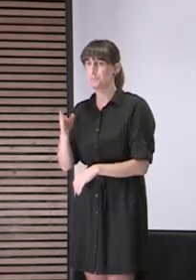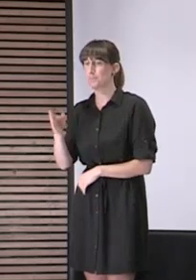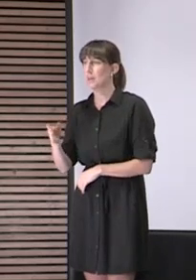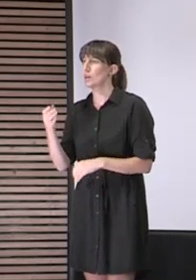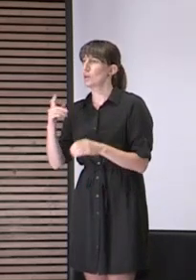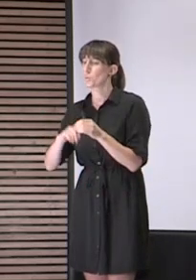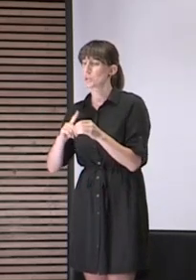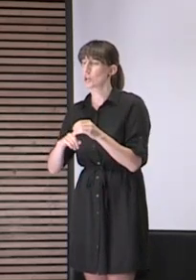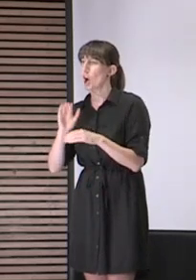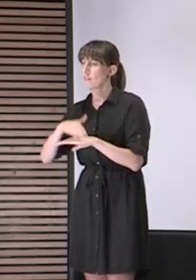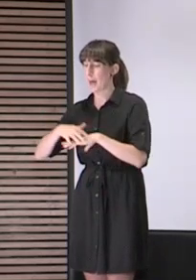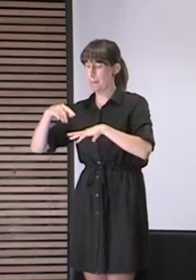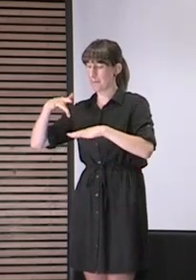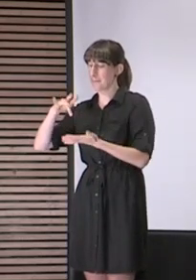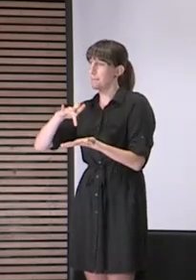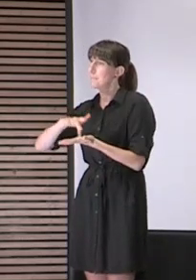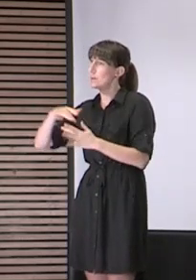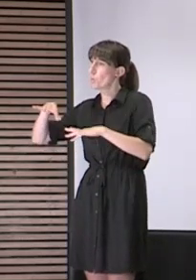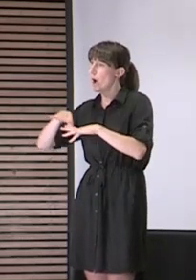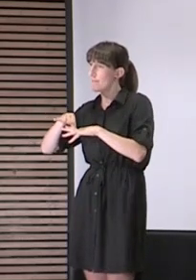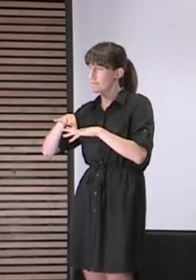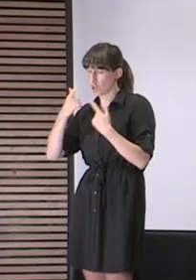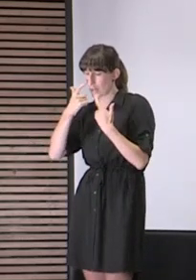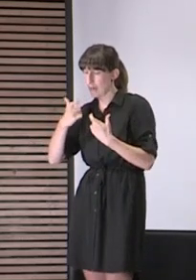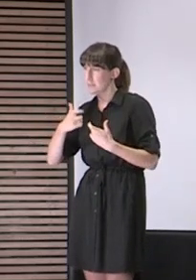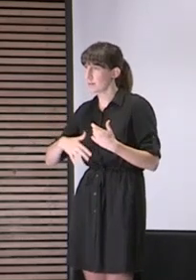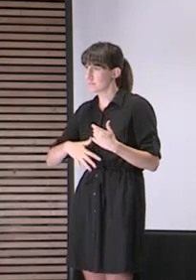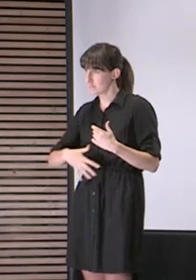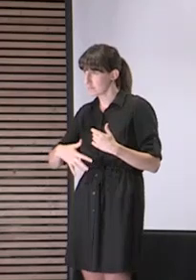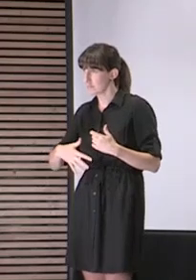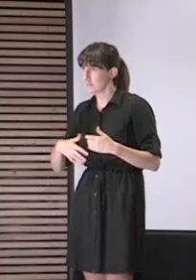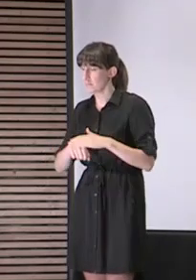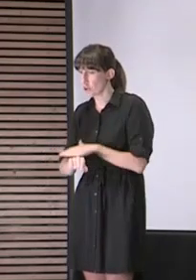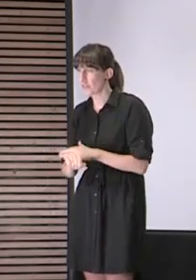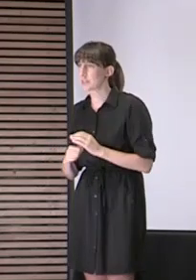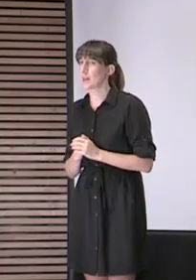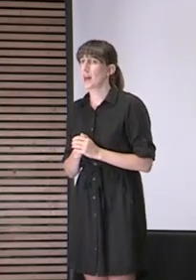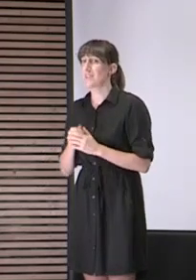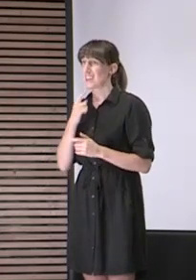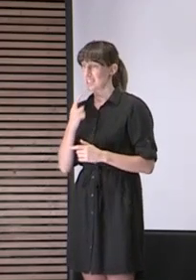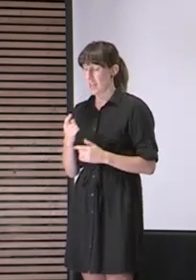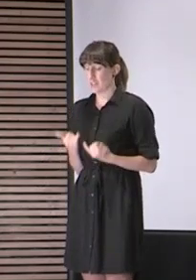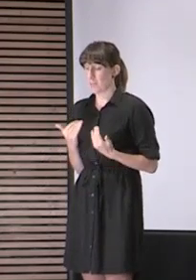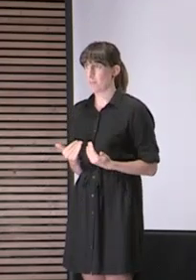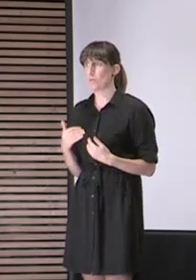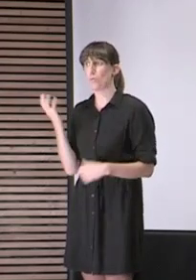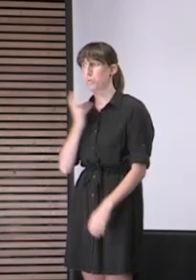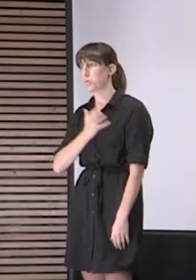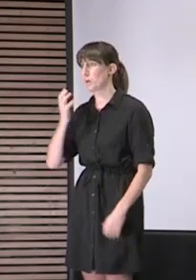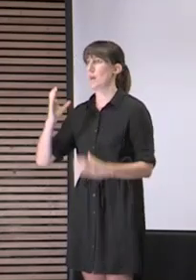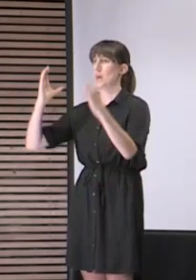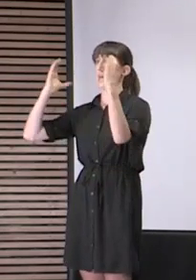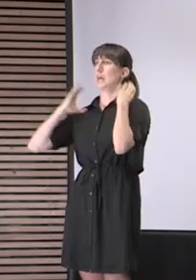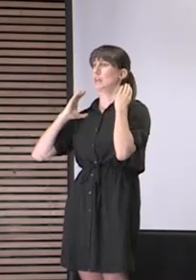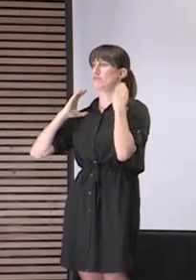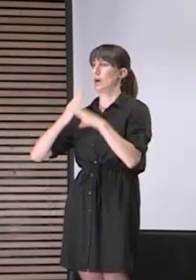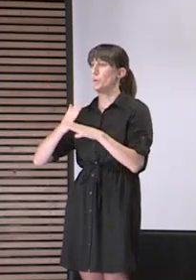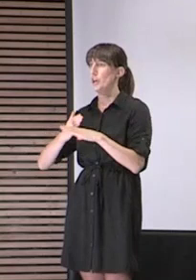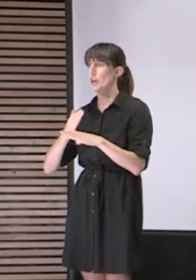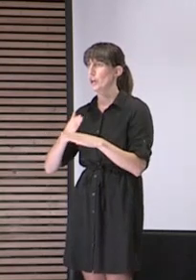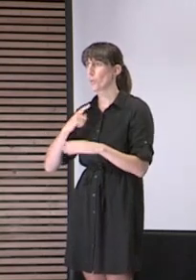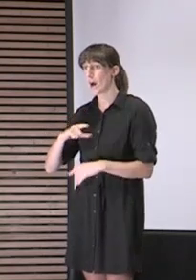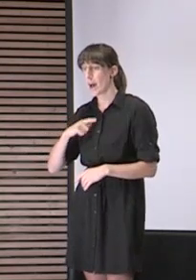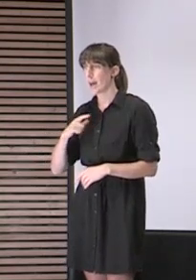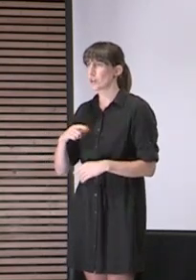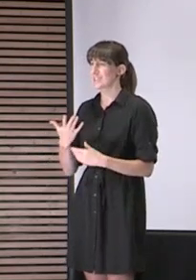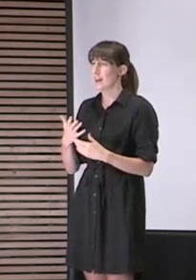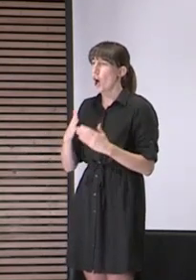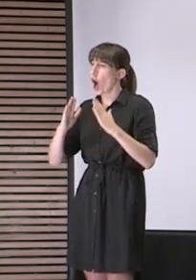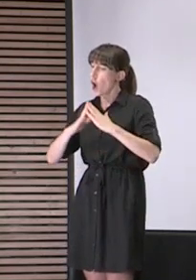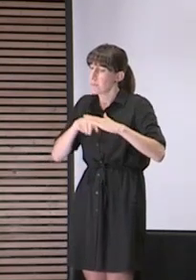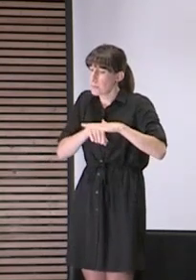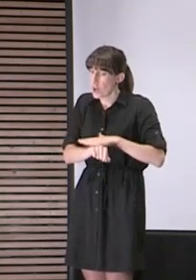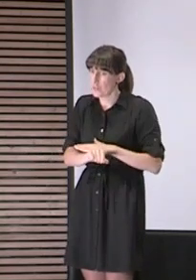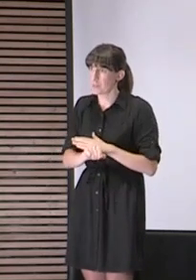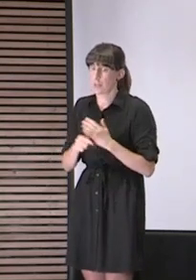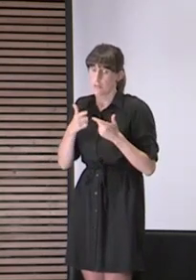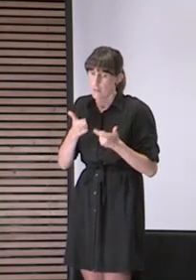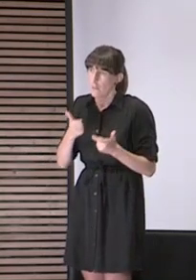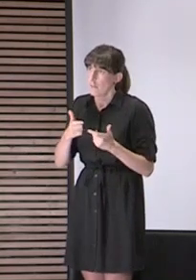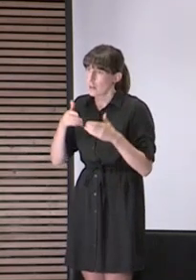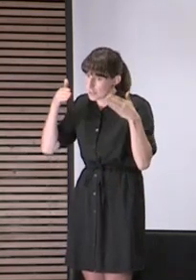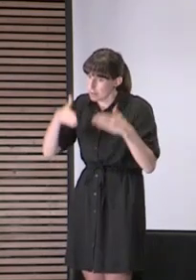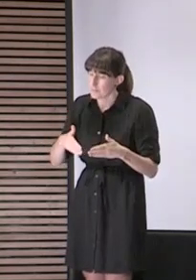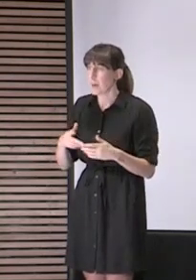conservar. Sin embargo, estaré